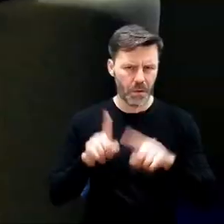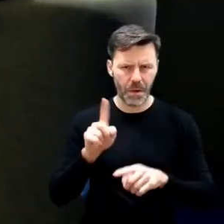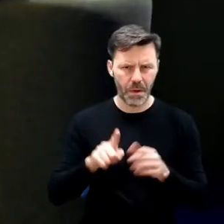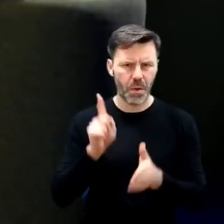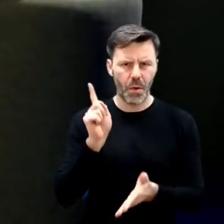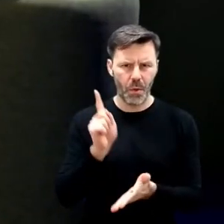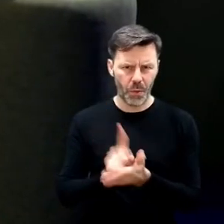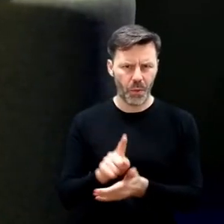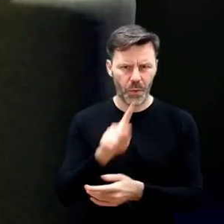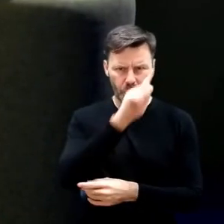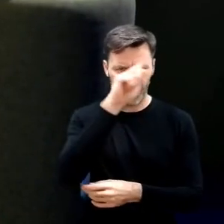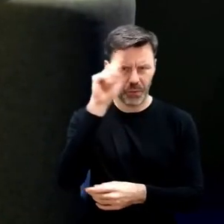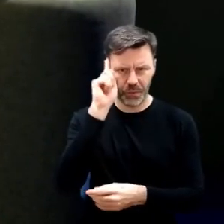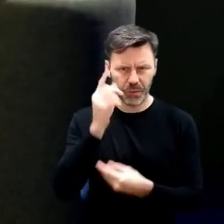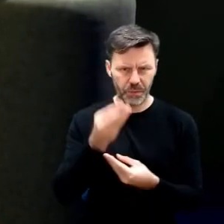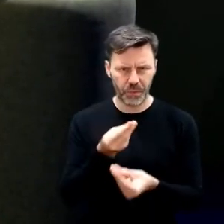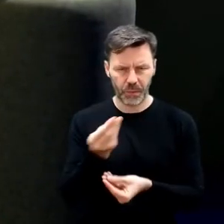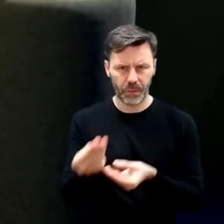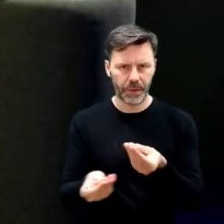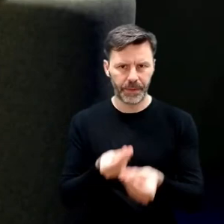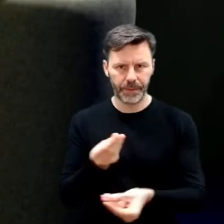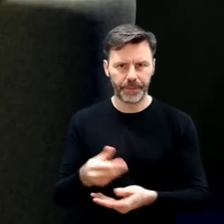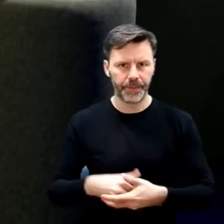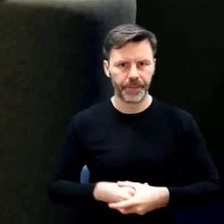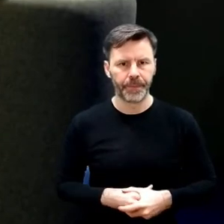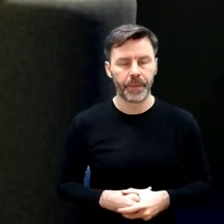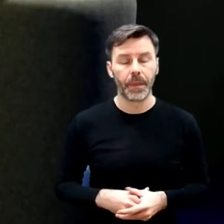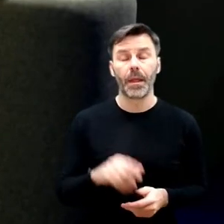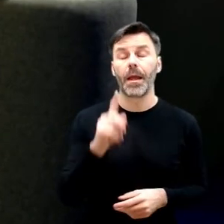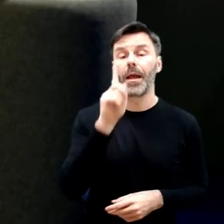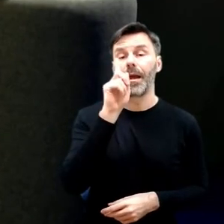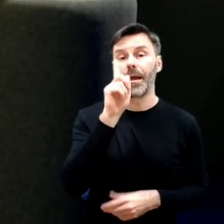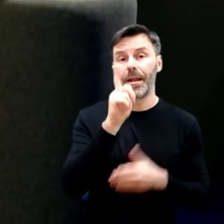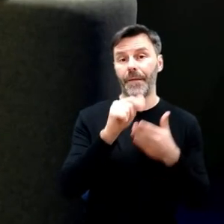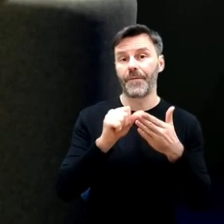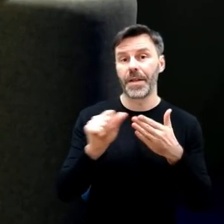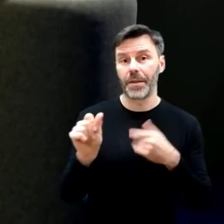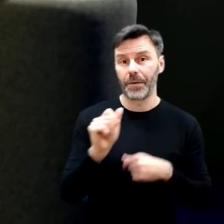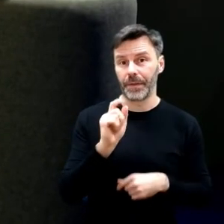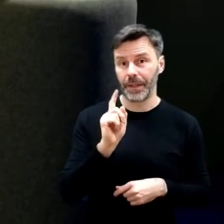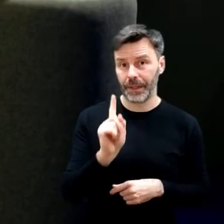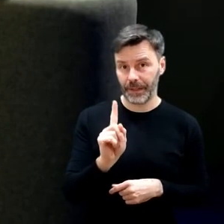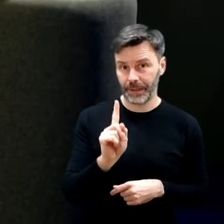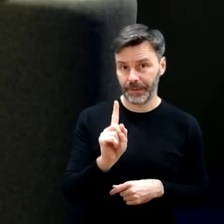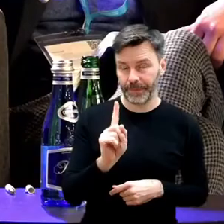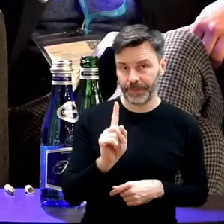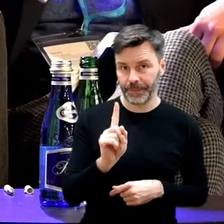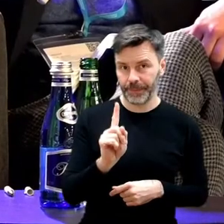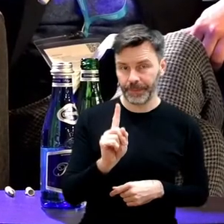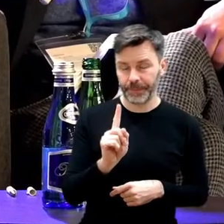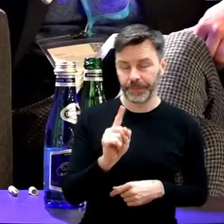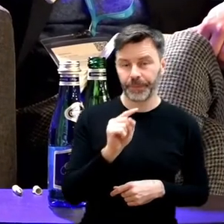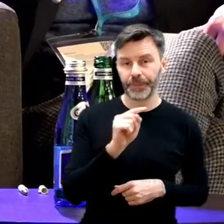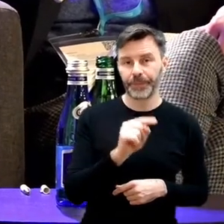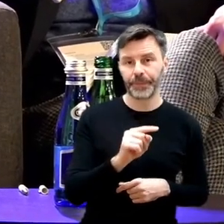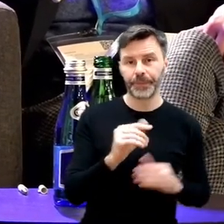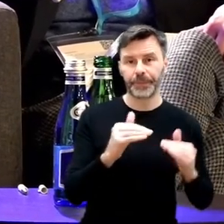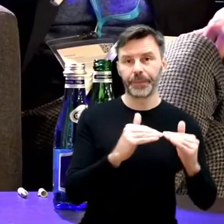Chociaż tutaj gwiazdka, zastrzeżenie, poziom partycypacji wyrażonych